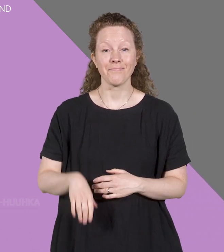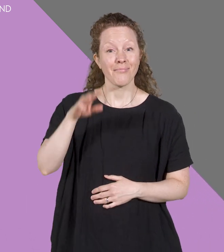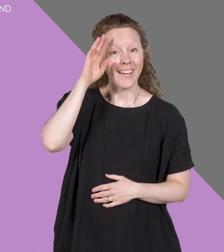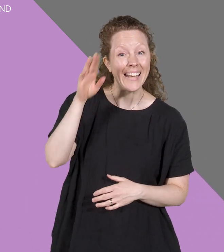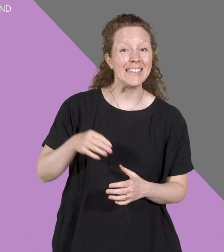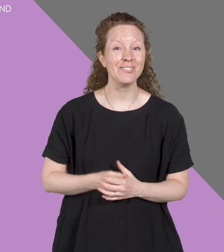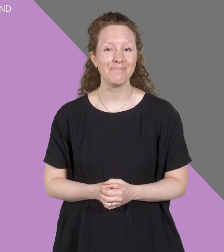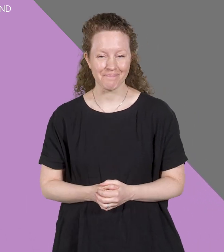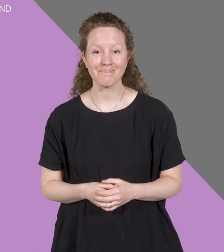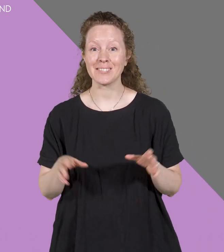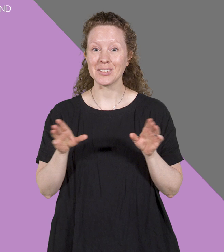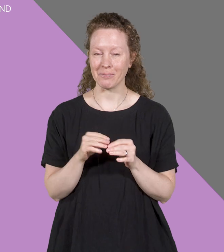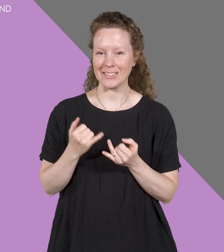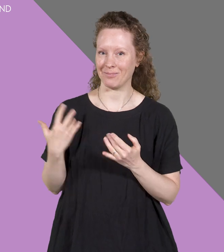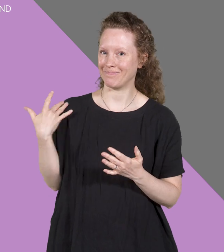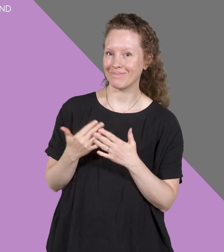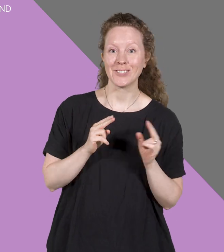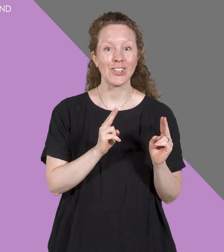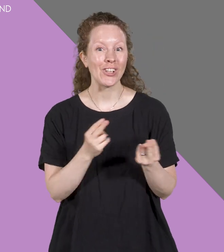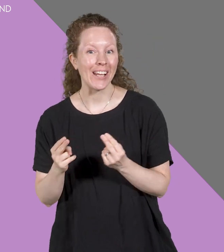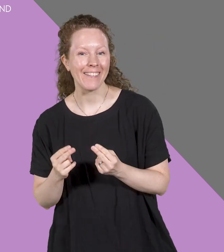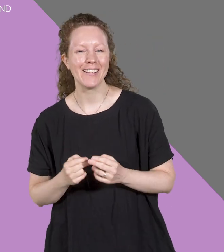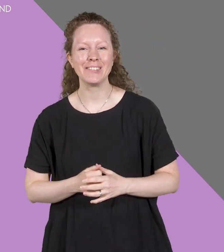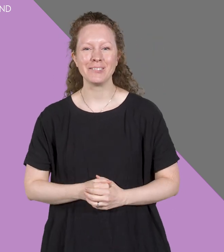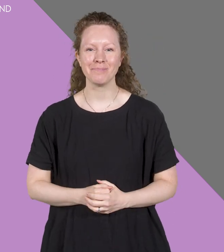Hej! Det är dags att återigen gå igenom de senaste nyhetsämnena.